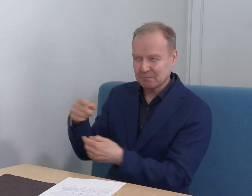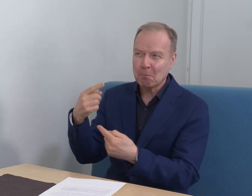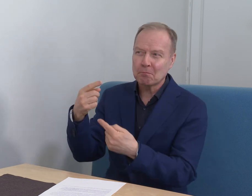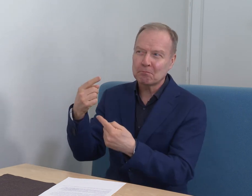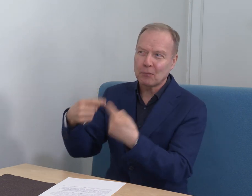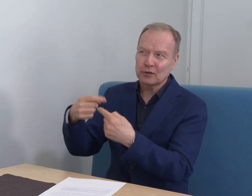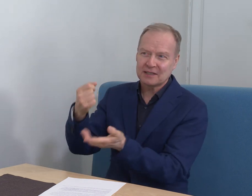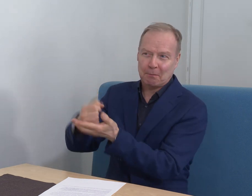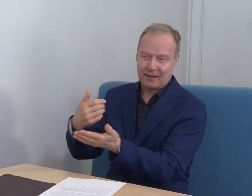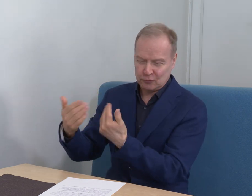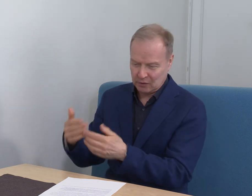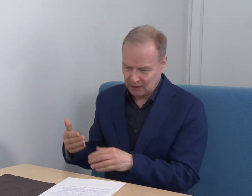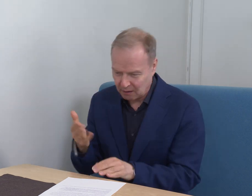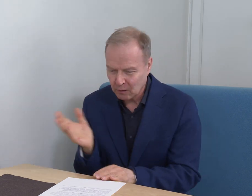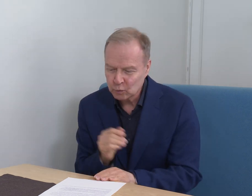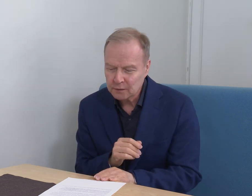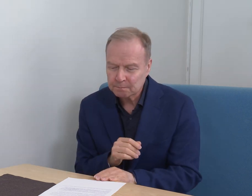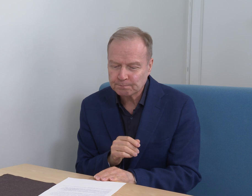Poliittisen päätöksenteon kautta siis.